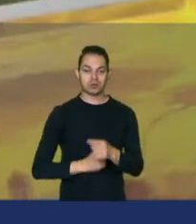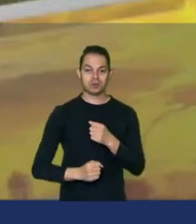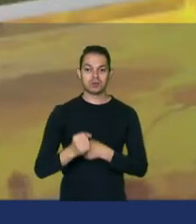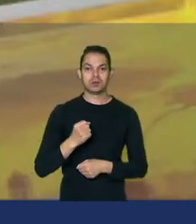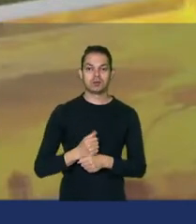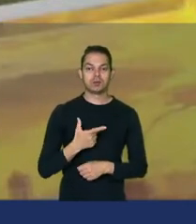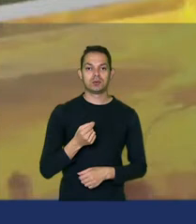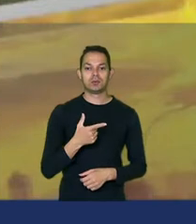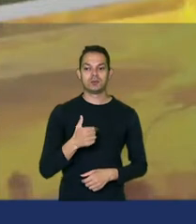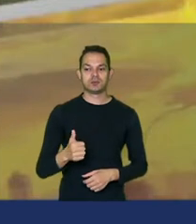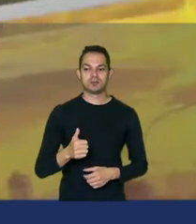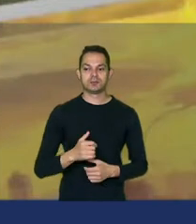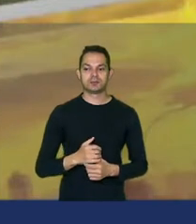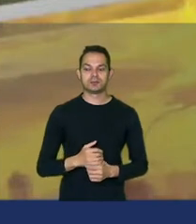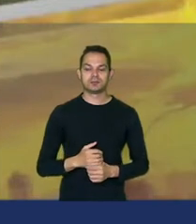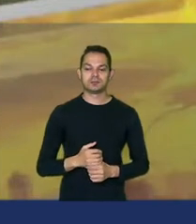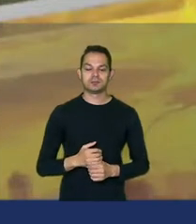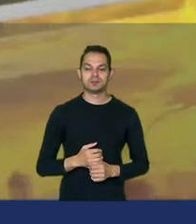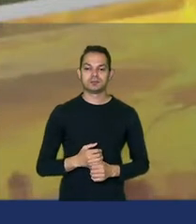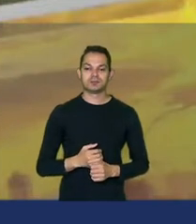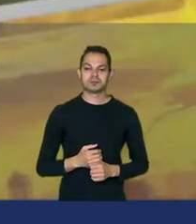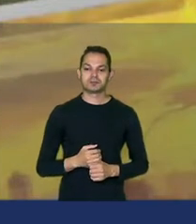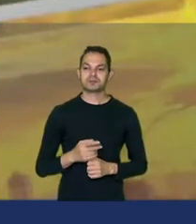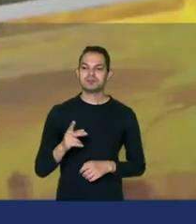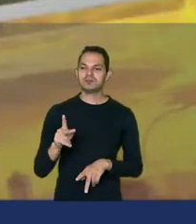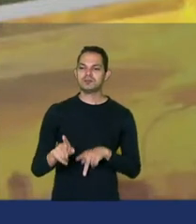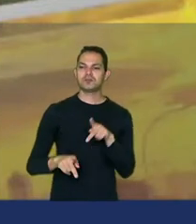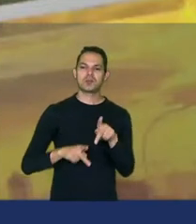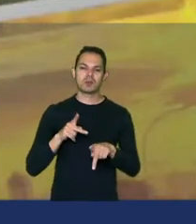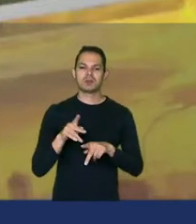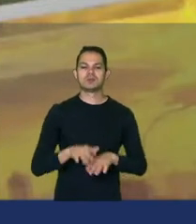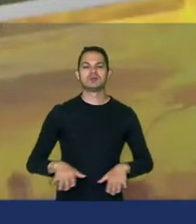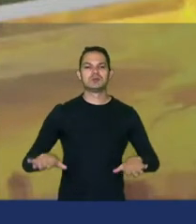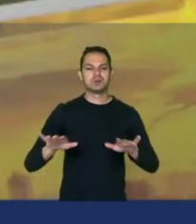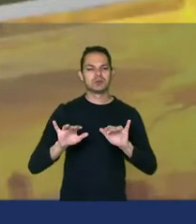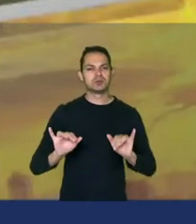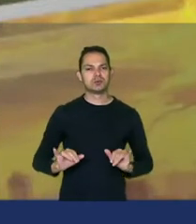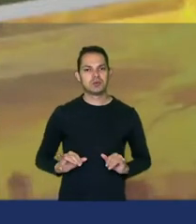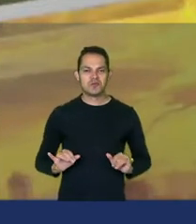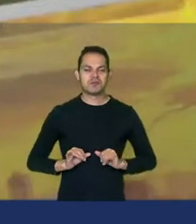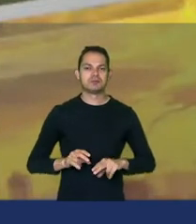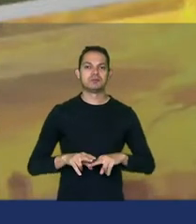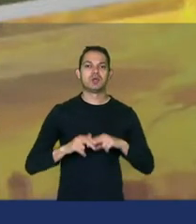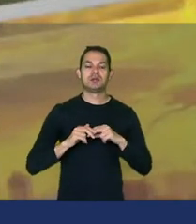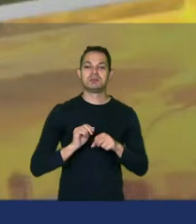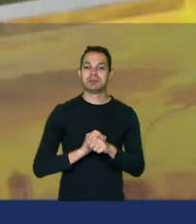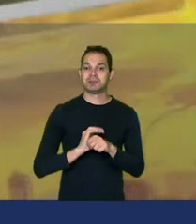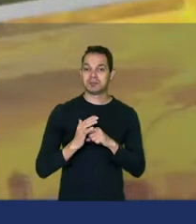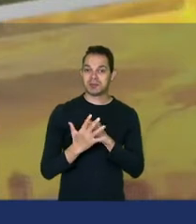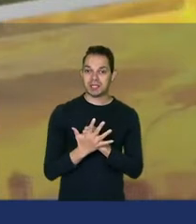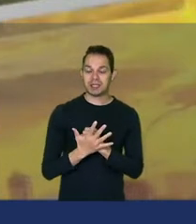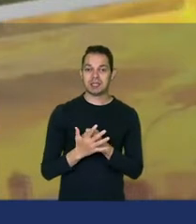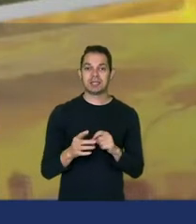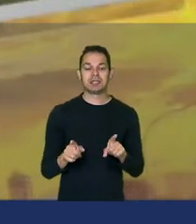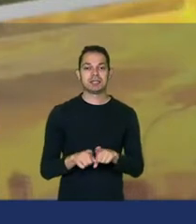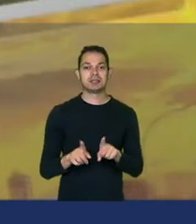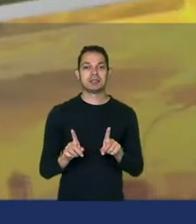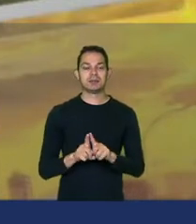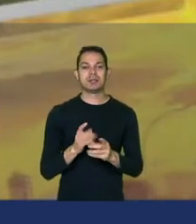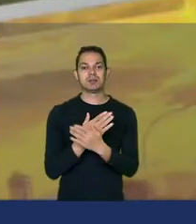UMA ALTA DE 14 1400% NO ANO PASSADO , MESMO COM O POVO SOFRENDO, COM A PANDEMIA, COM